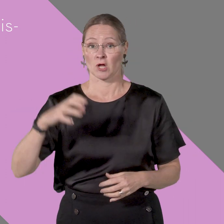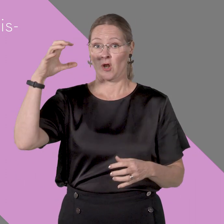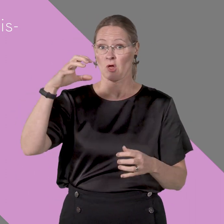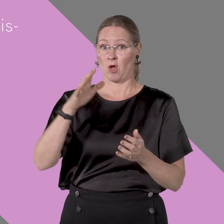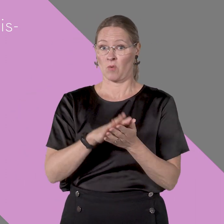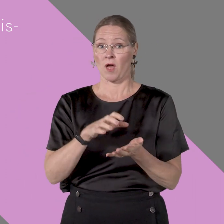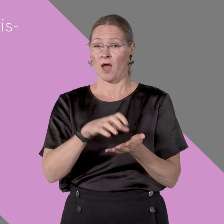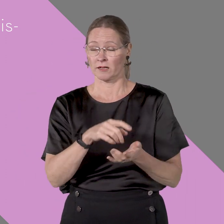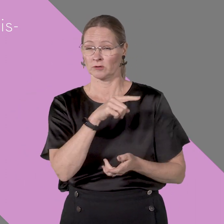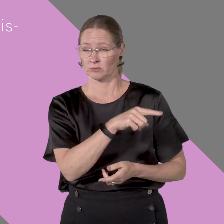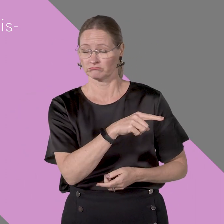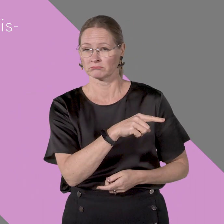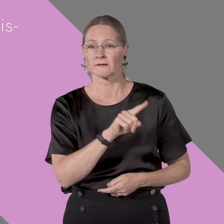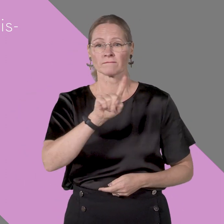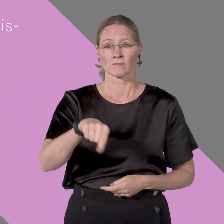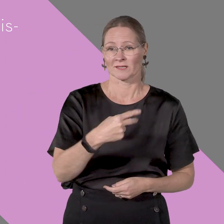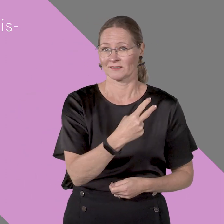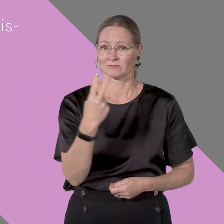Tarkemmat tiedot määrärahasta julkistetaan, -